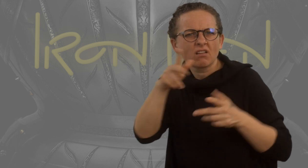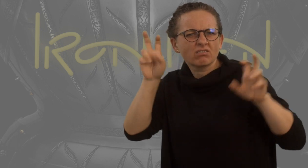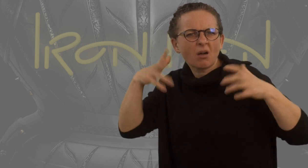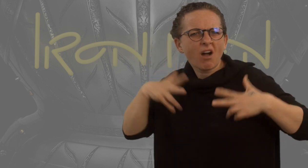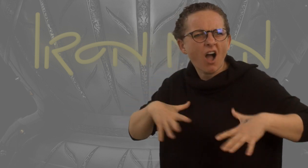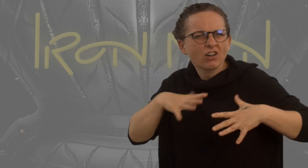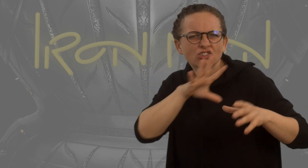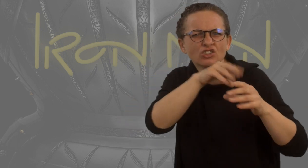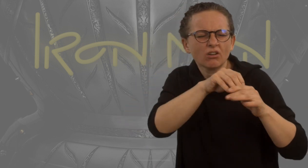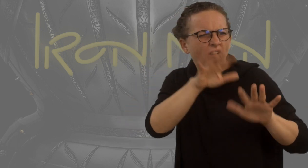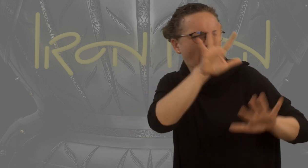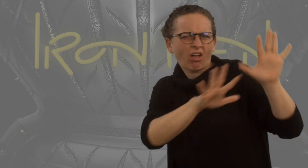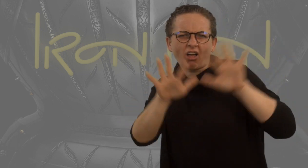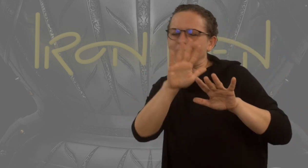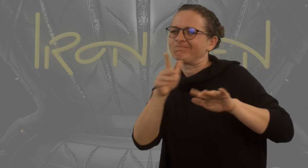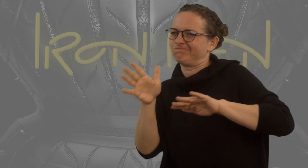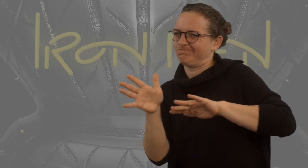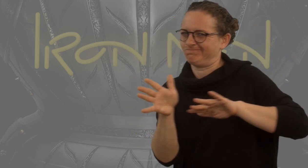das Verständnis des Harnisch verzerrt,